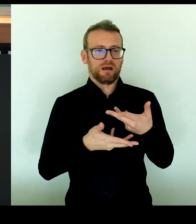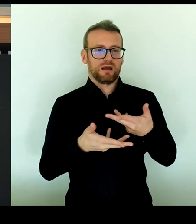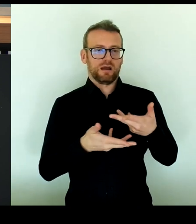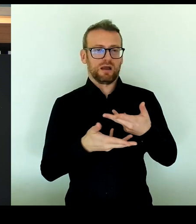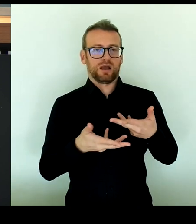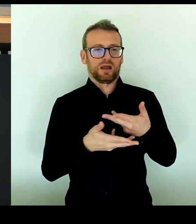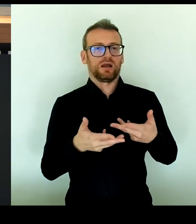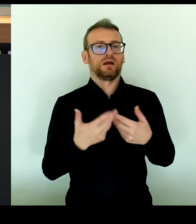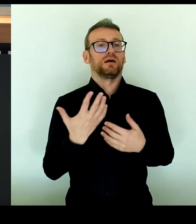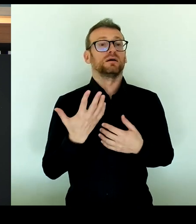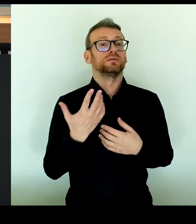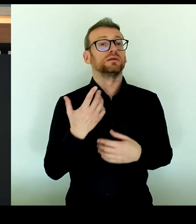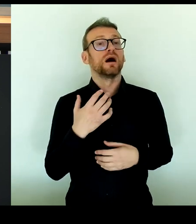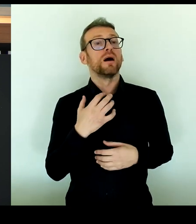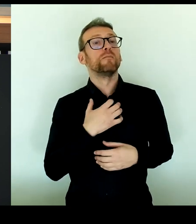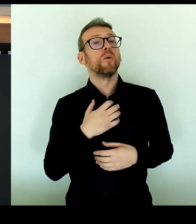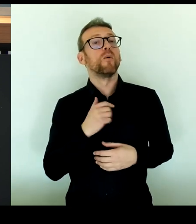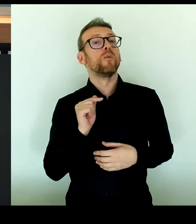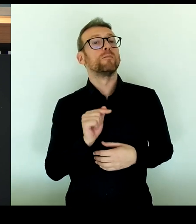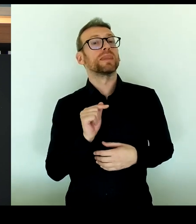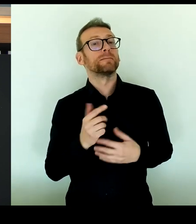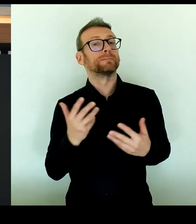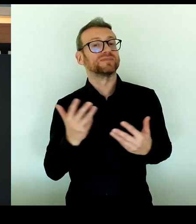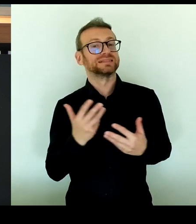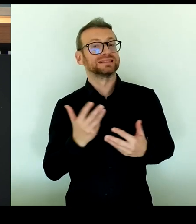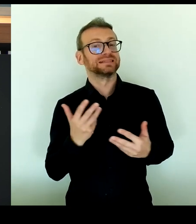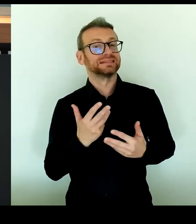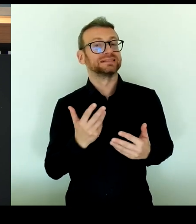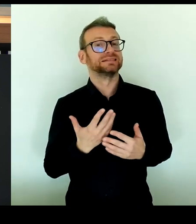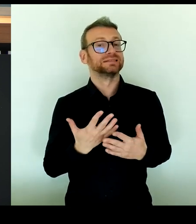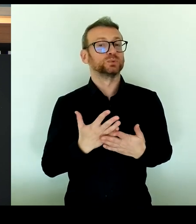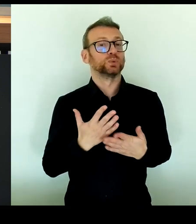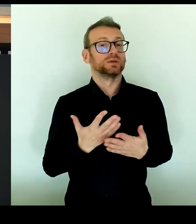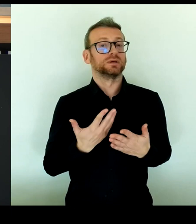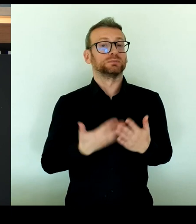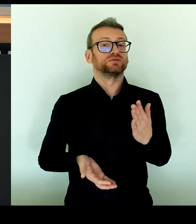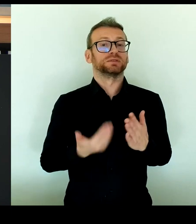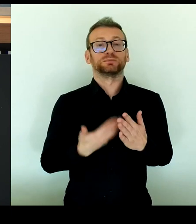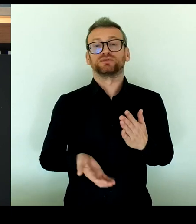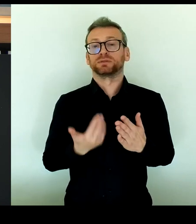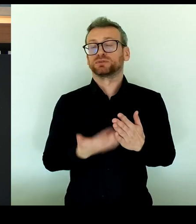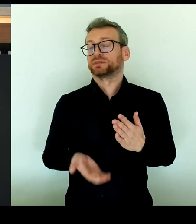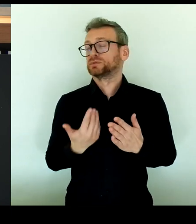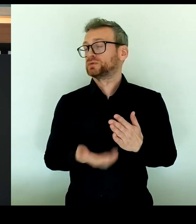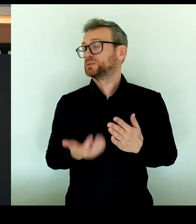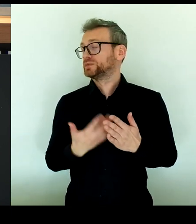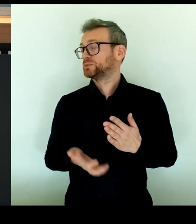Vor allem in den Berliner Schulen wurden die jahrelangen Versäumnisse im Bereich der Digitalisierung schnell deutlich.